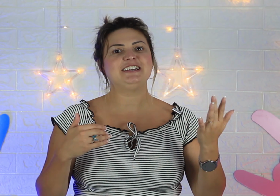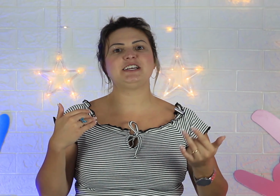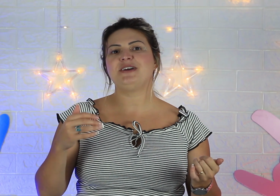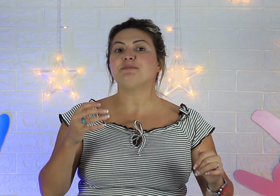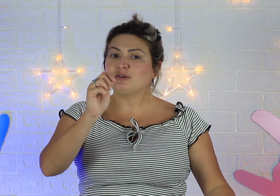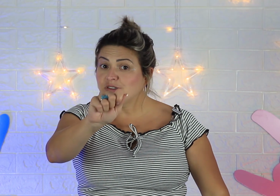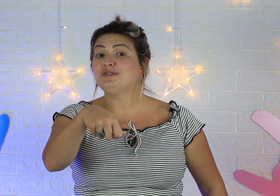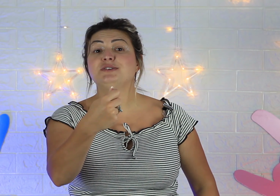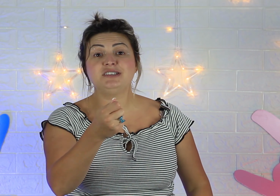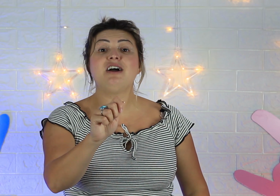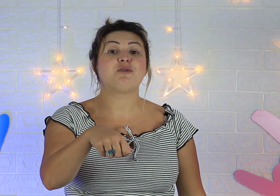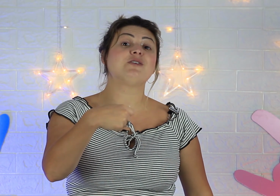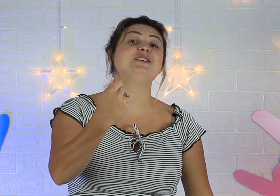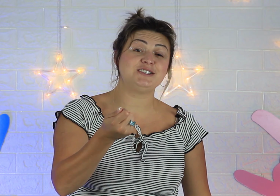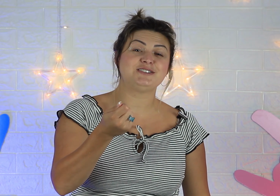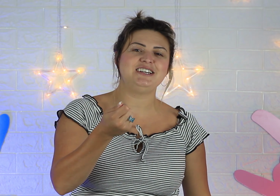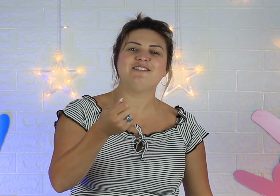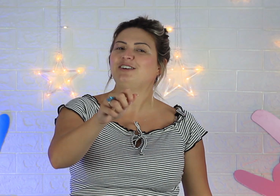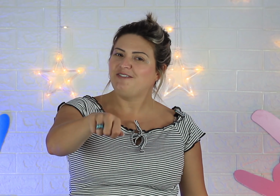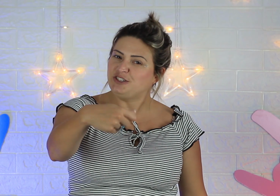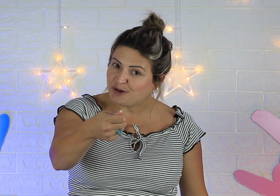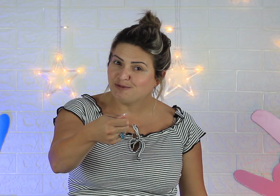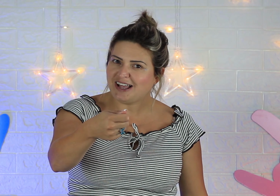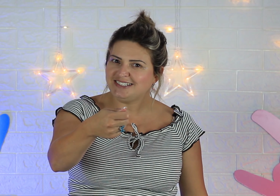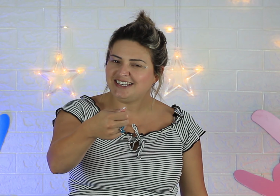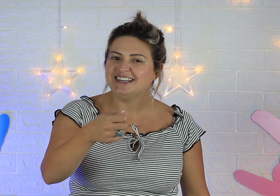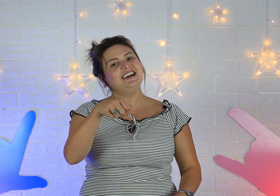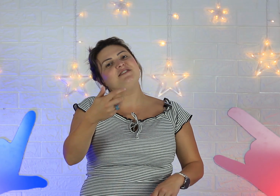ele vem na sequência perguntando o seu sinal qual que é o seu sinal então ele vai te perguntar assim